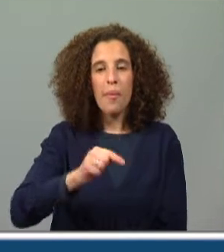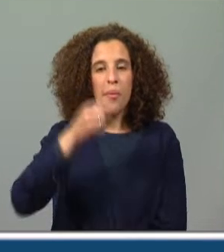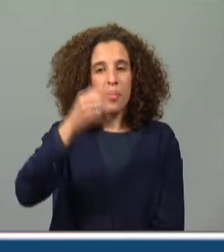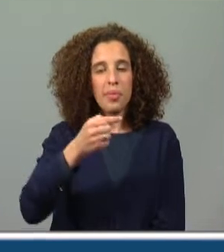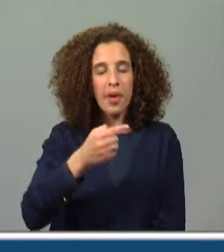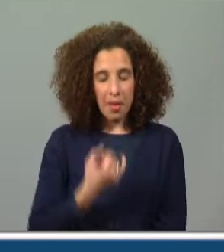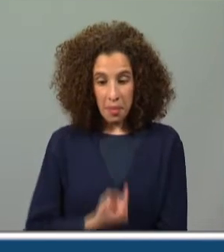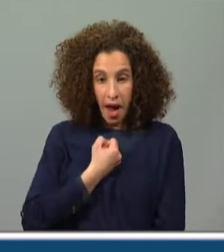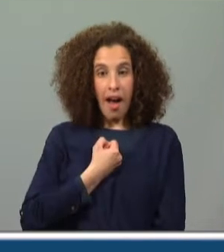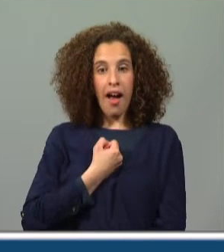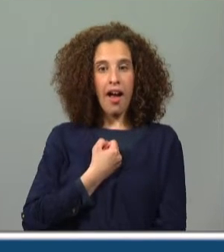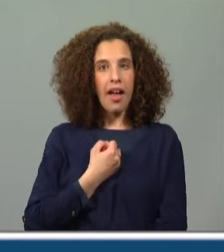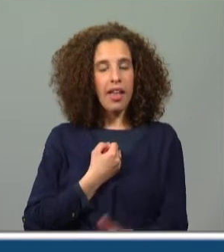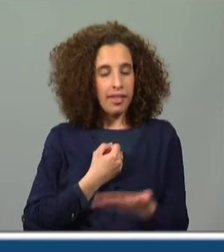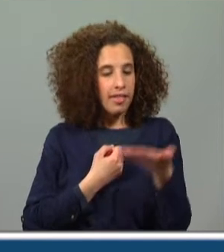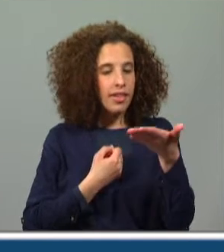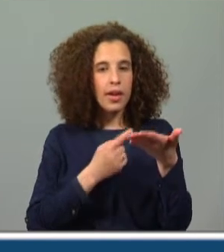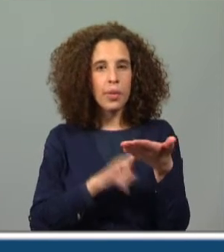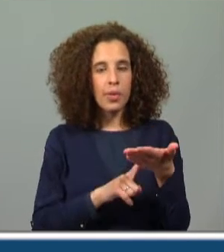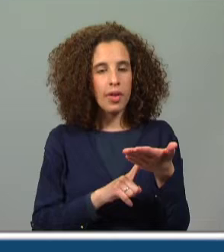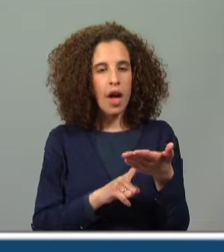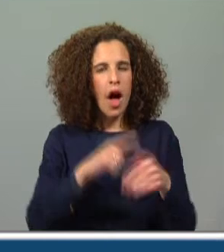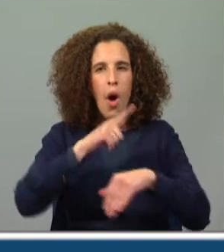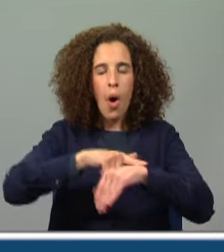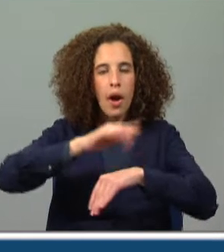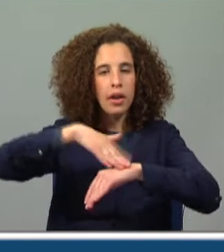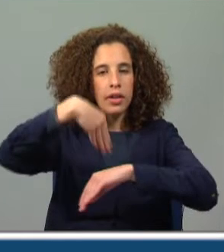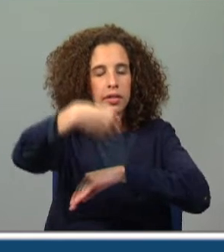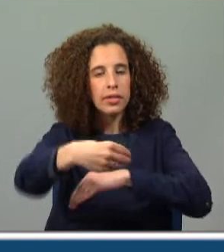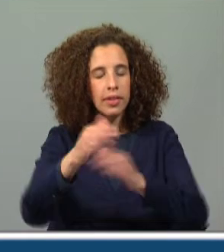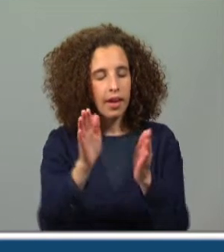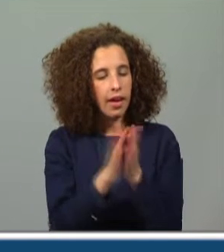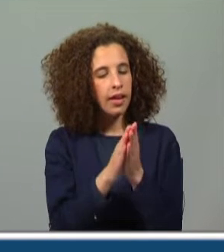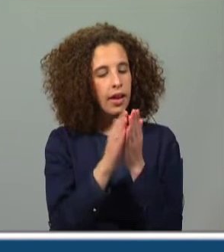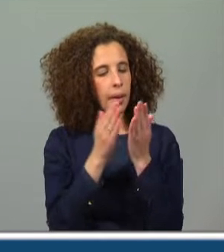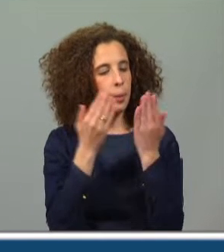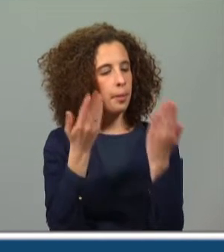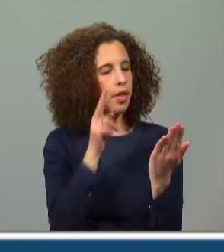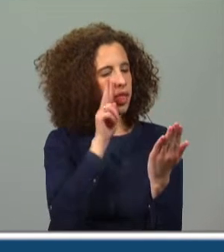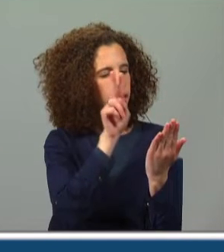o susto de eu ter horas depois abriu li algumas linhas 我的恐懼幾小時後，它打開了，看了幾行